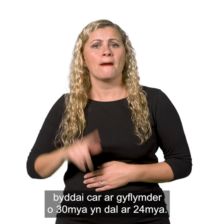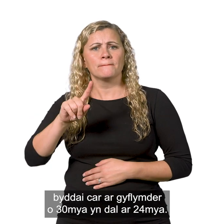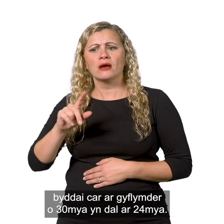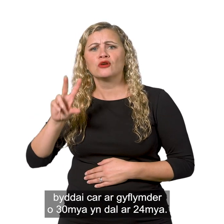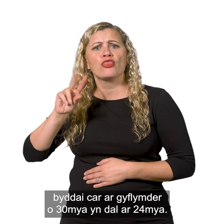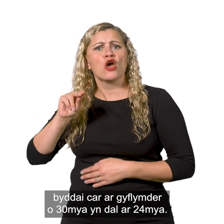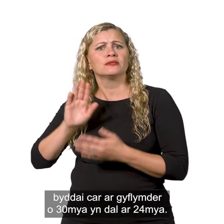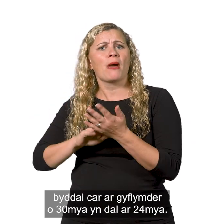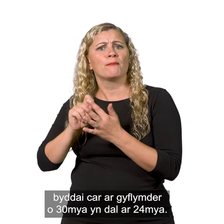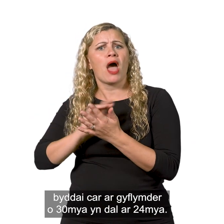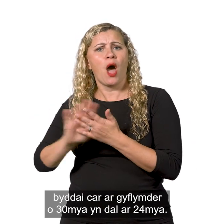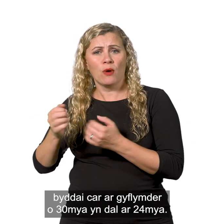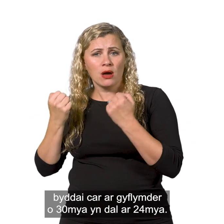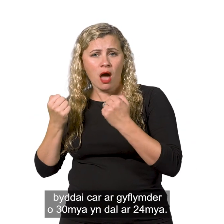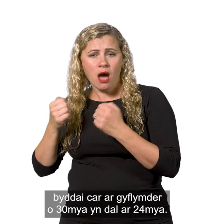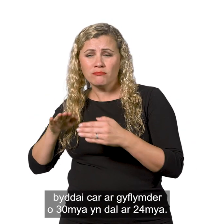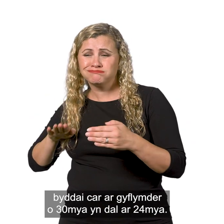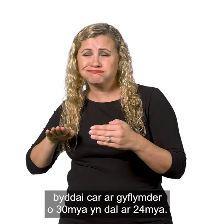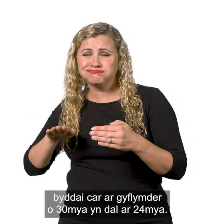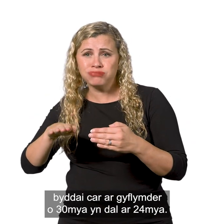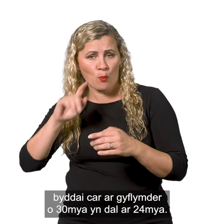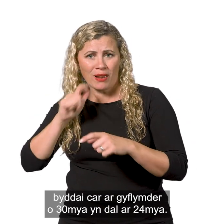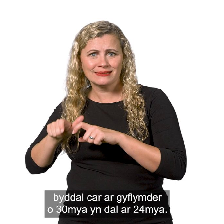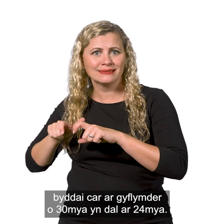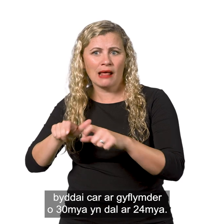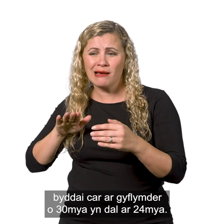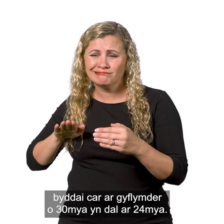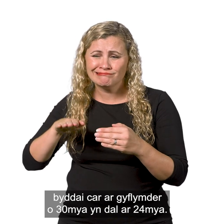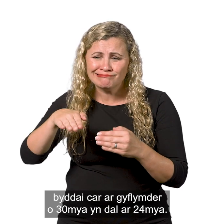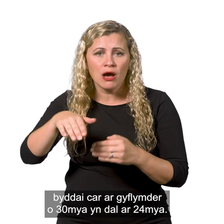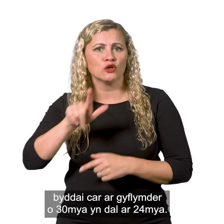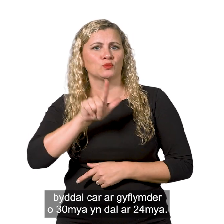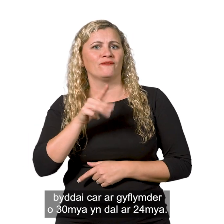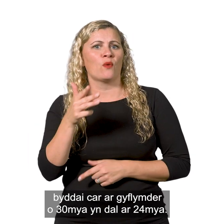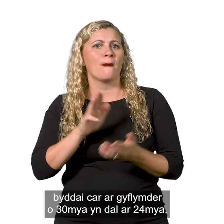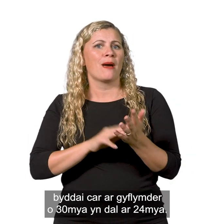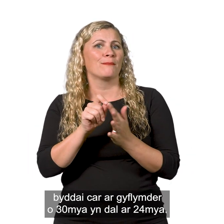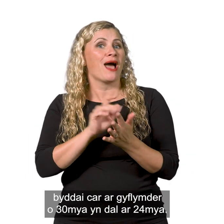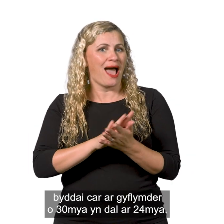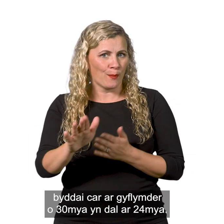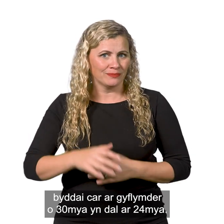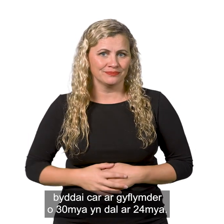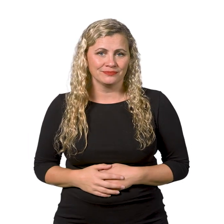byddai car ar gyflymder o 30mya yn dal ar 24mya.